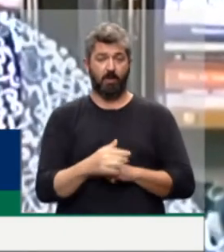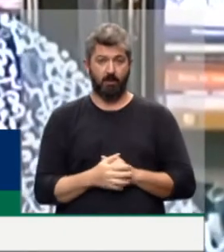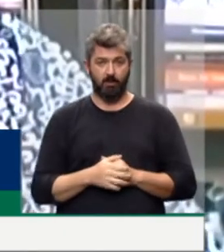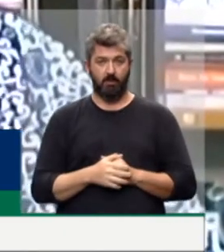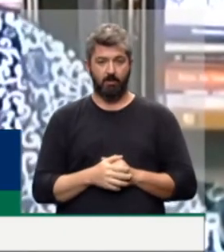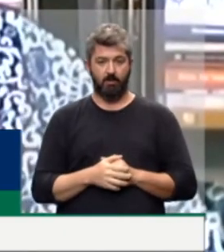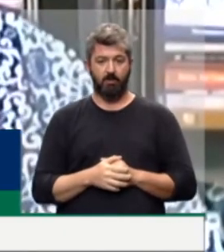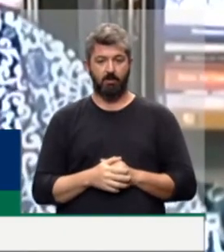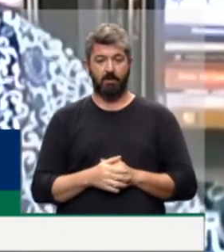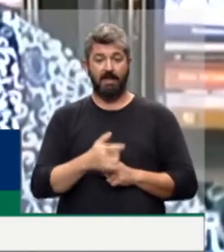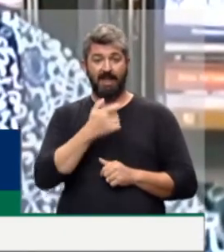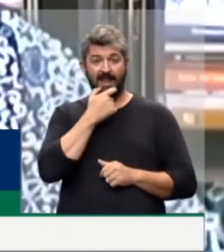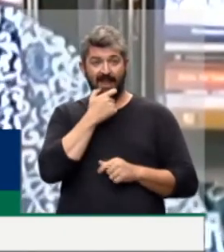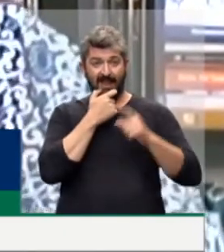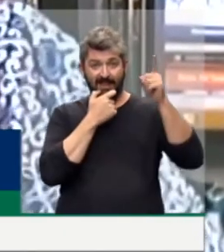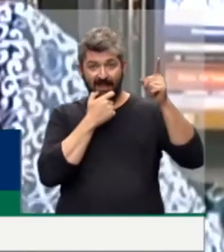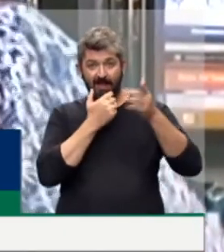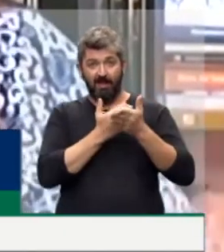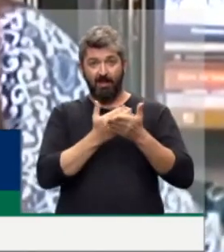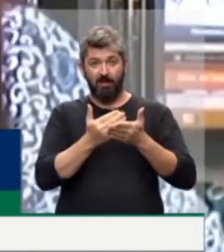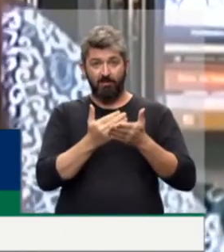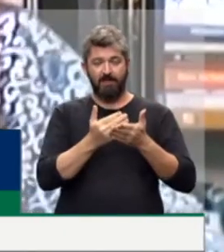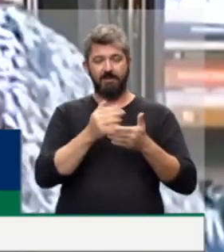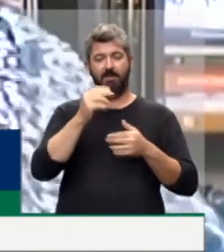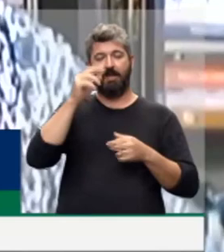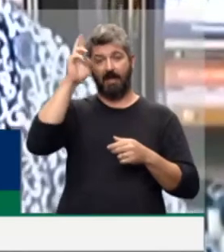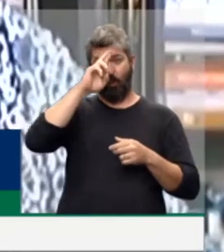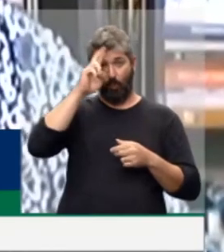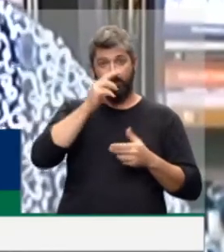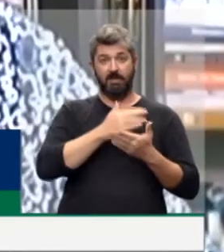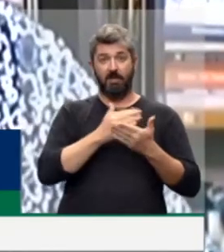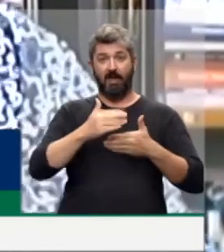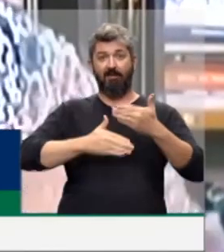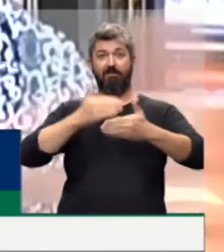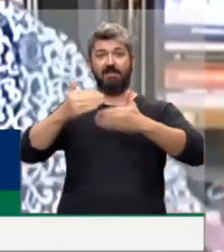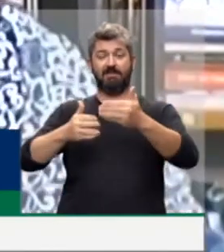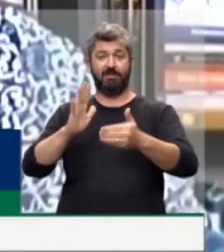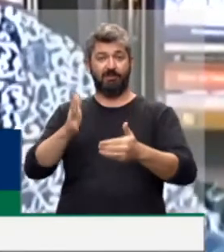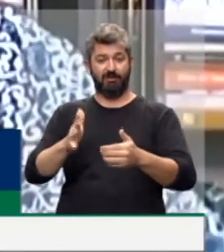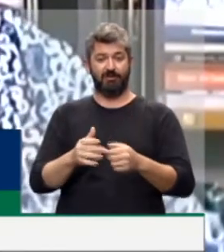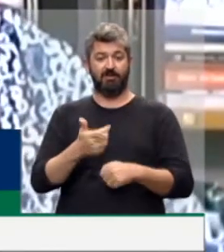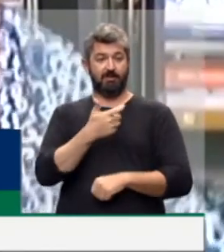LÓGICO JÁ ESTÁ PROVADO, MAIS DO QUE PROVADO. COMO NÃO EXISTE UMA VACINA? OS BRITÂNICOS COMEÇARAM A